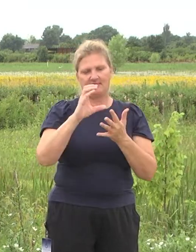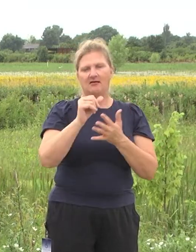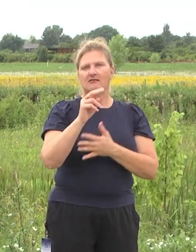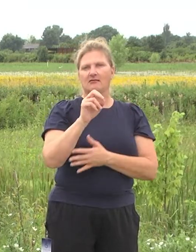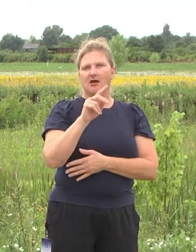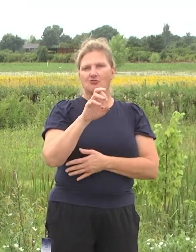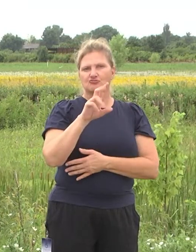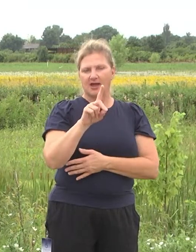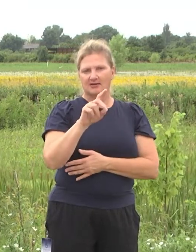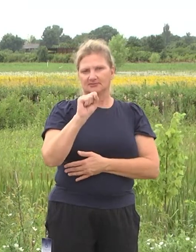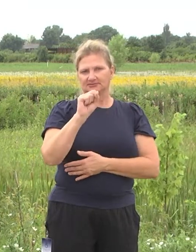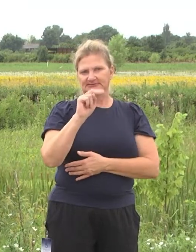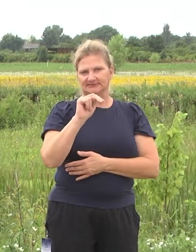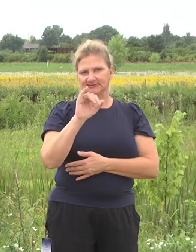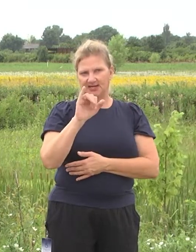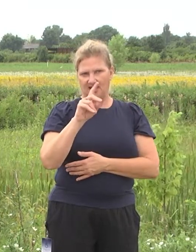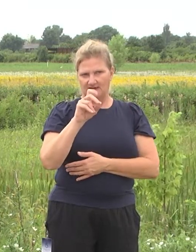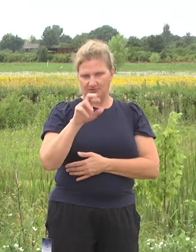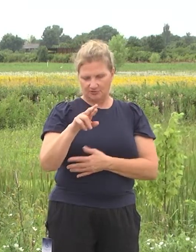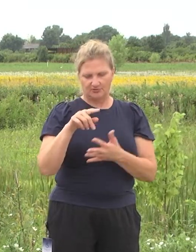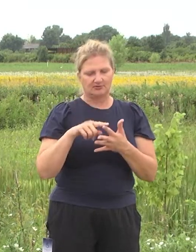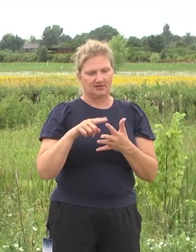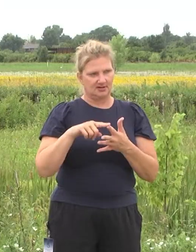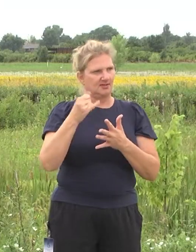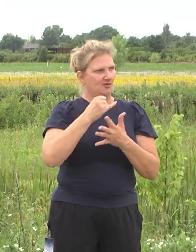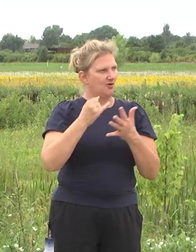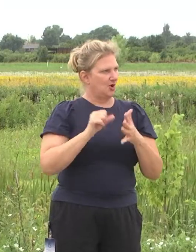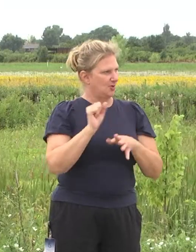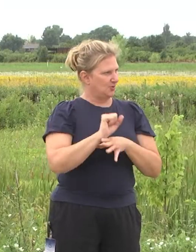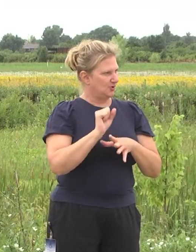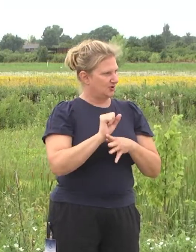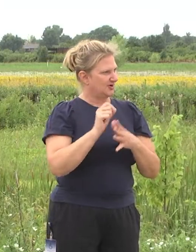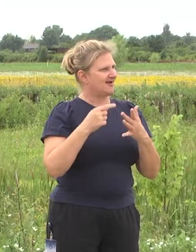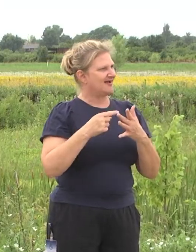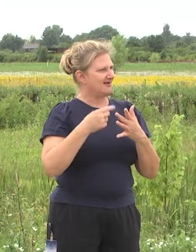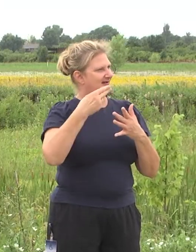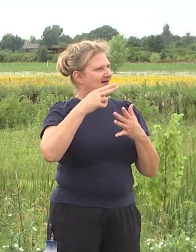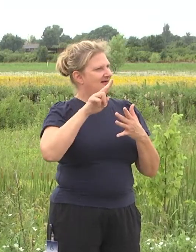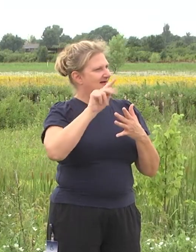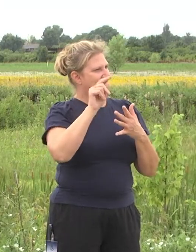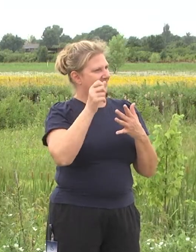el arte. Y no podríamos hacer esto sin Hutton. Así que gracias, Hutton, por todo el trabajo que